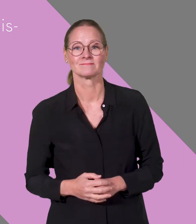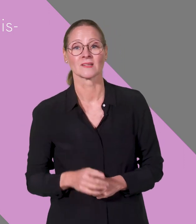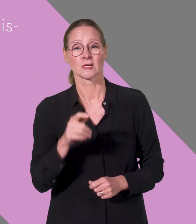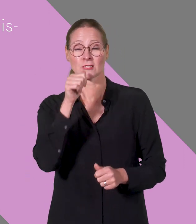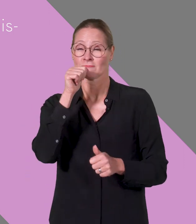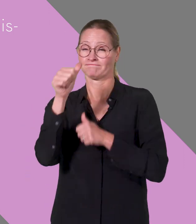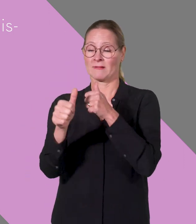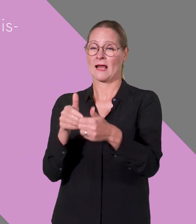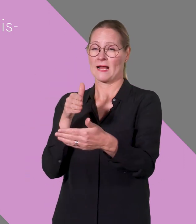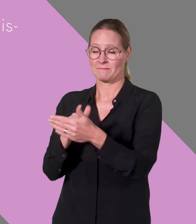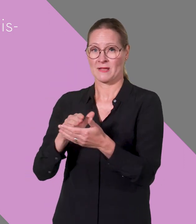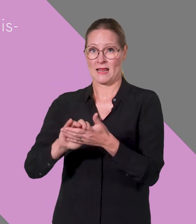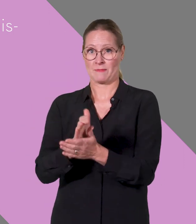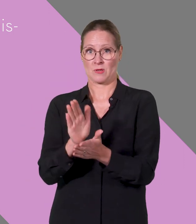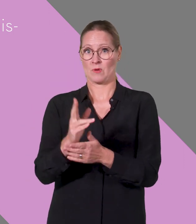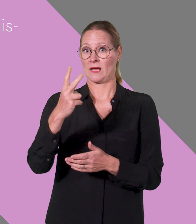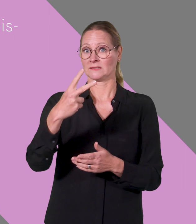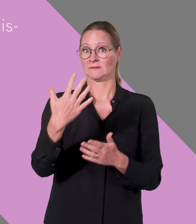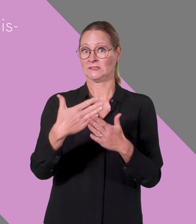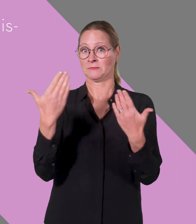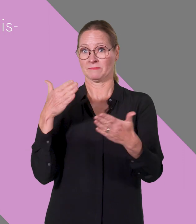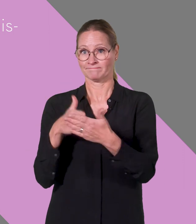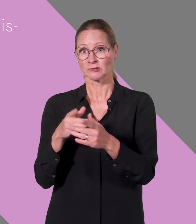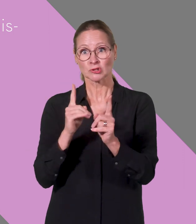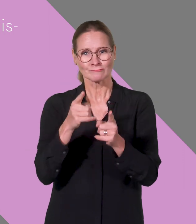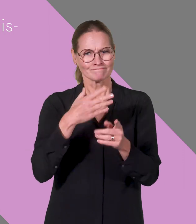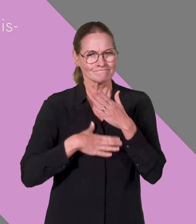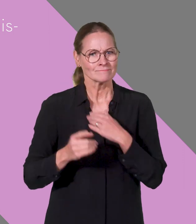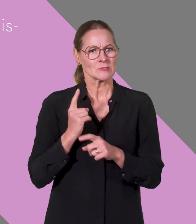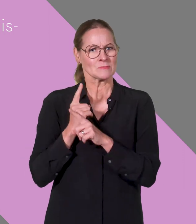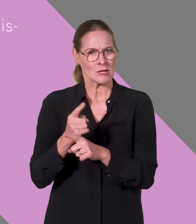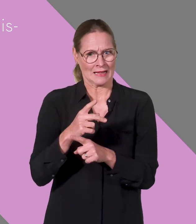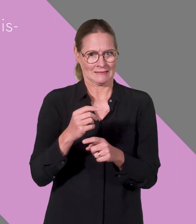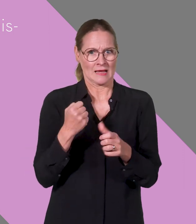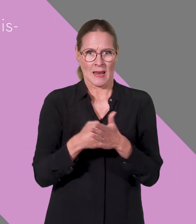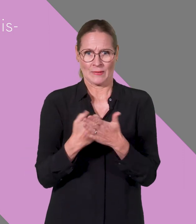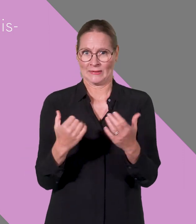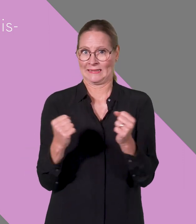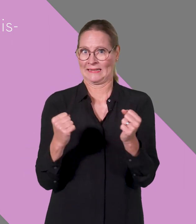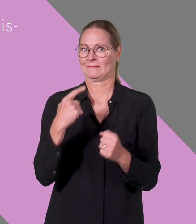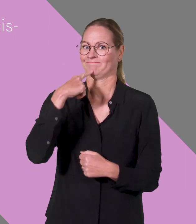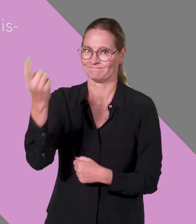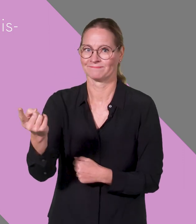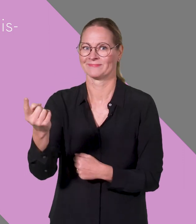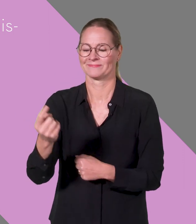Ilmoittautuminen päättyy 25.02.2023, joten nyt kannattaa pitää kiirettä - jos haluat vielä mukaan!